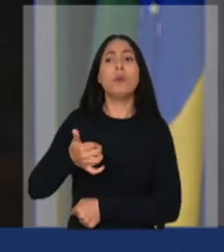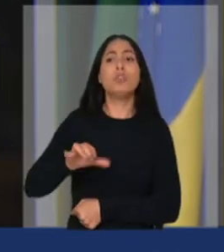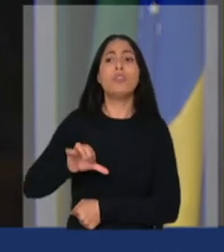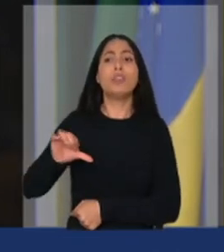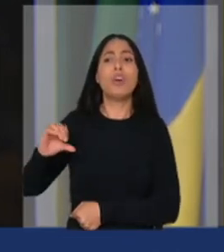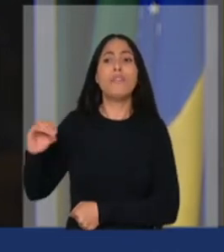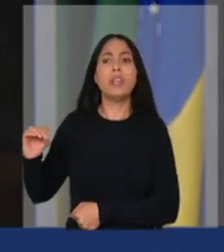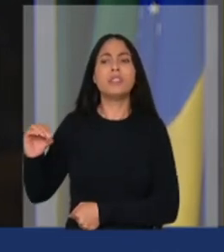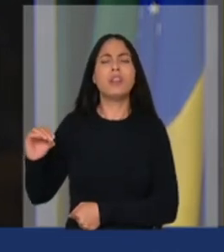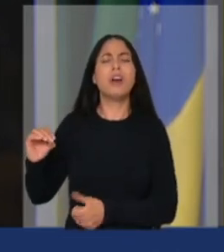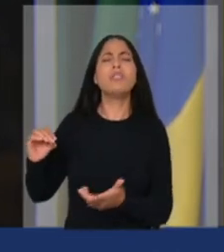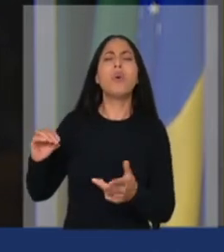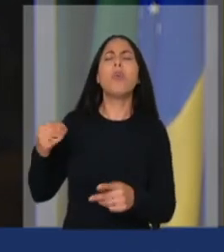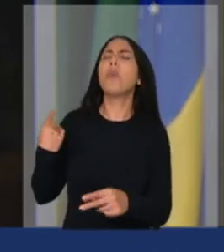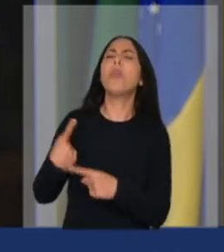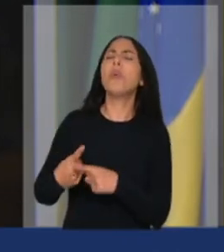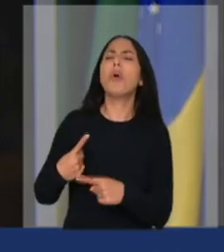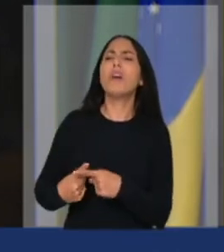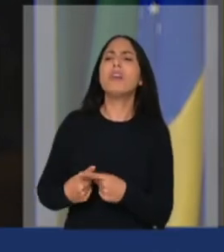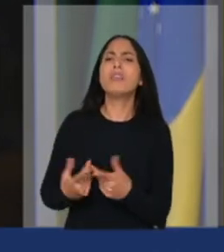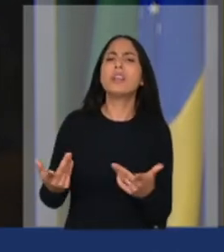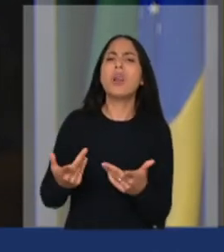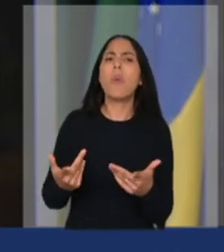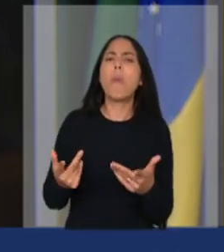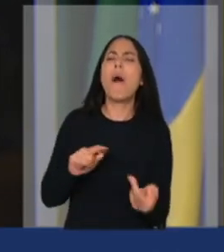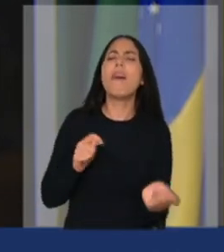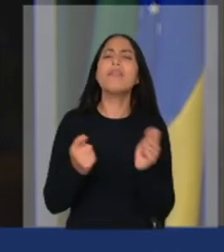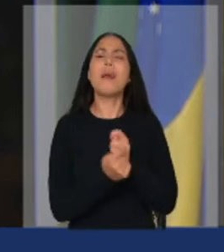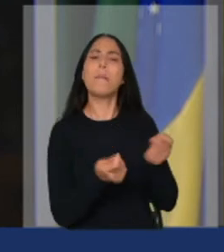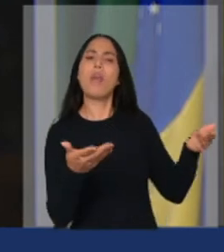QUE NÃO APRIMORAR? EU, DEMOCRATA, COMEÇO DAR SEGURANÇA, SÃO MILHÕES E MILHÕES DE BRASILEIROS